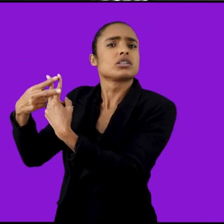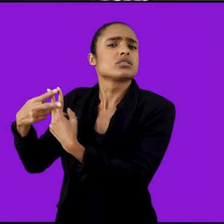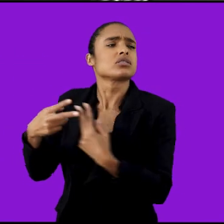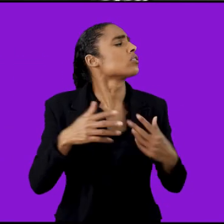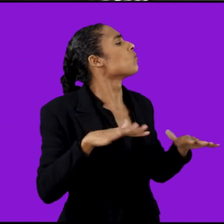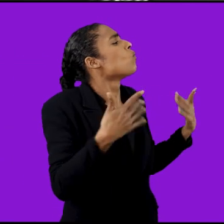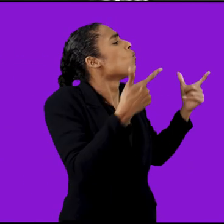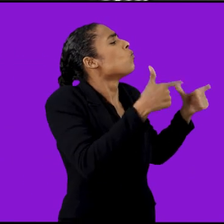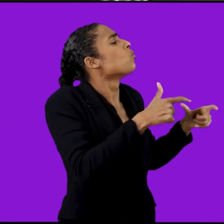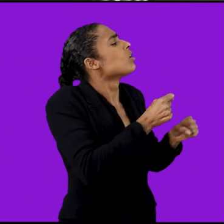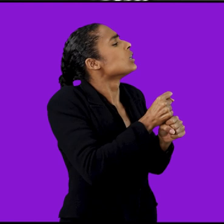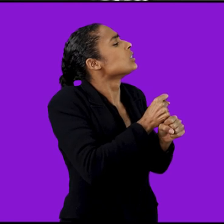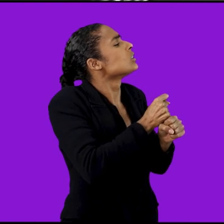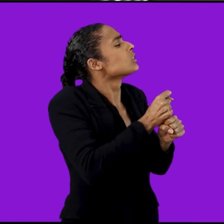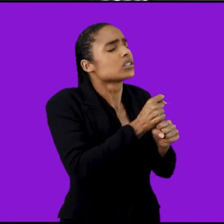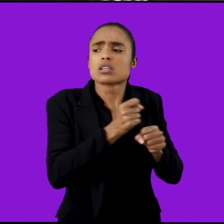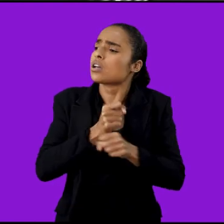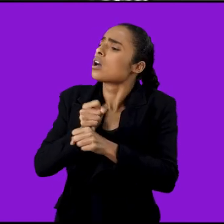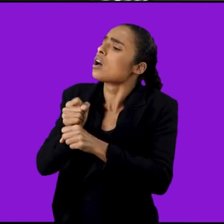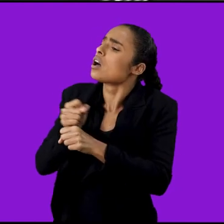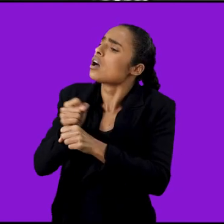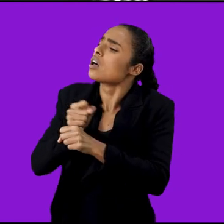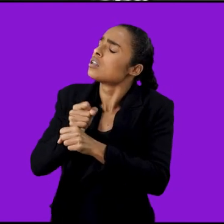Quando foi isso? Mano, que ano foi isso aí, ein?